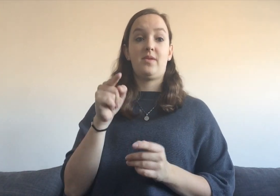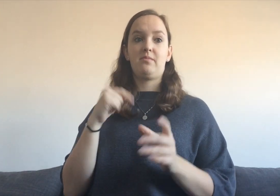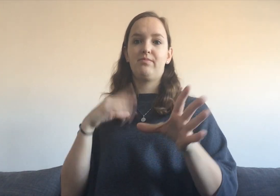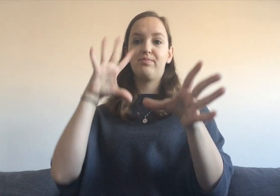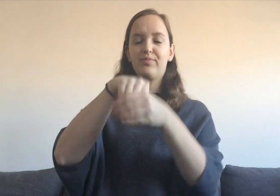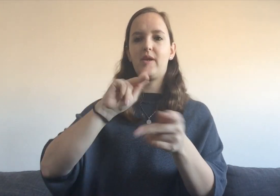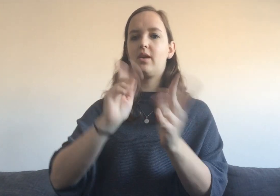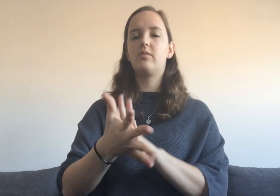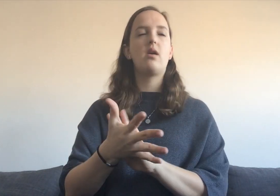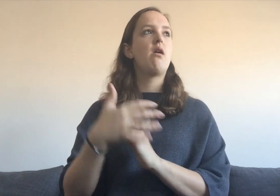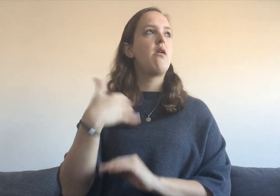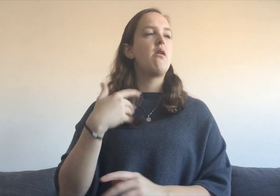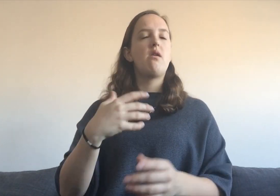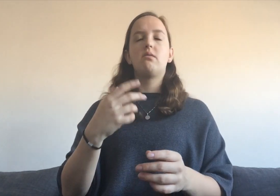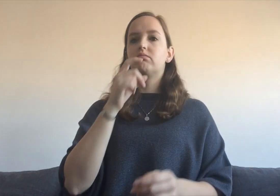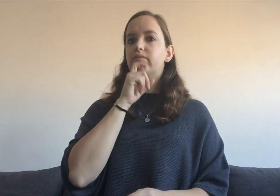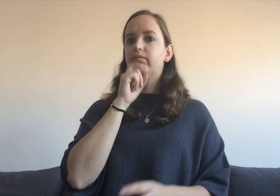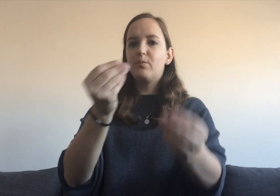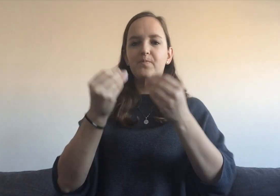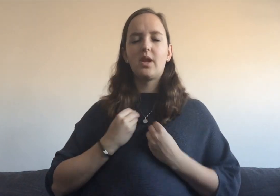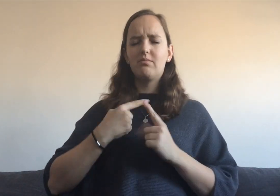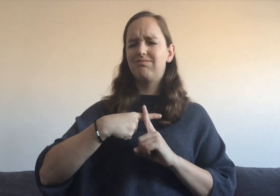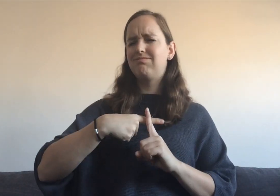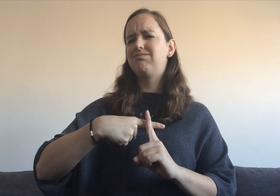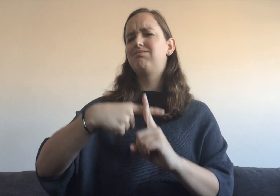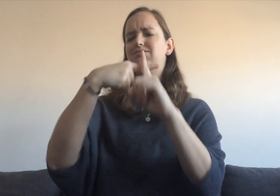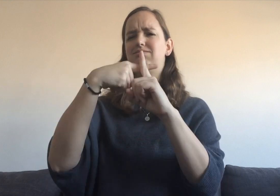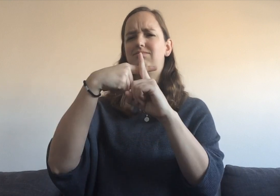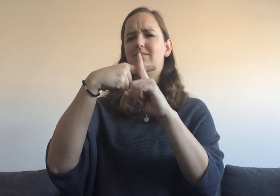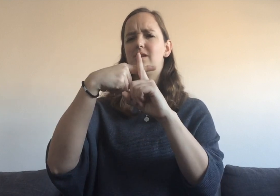Le Kap Signes m'a beaucoup apporté dans ma vie !